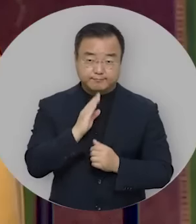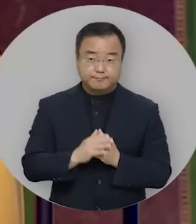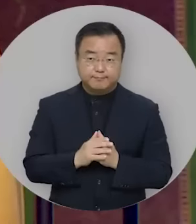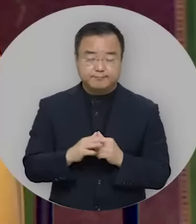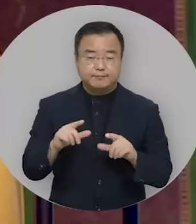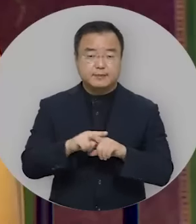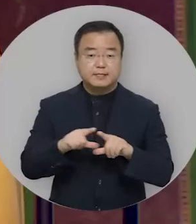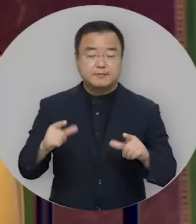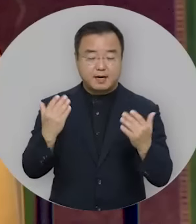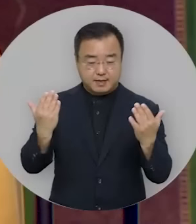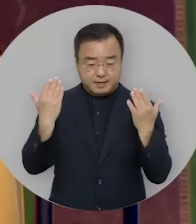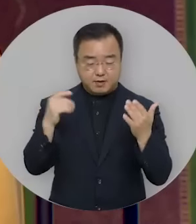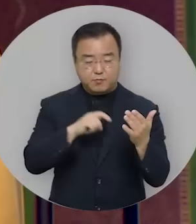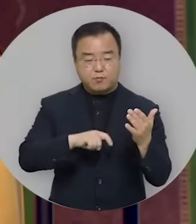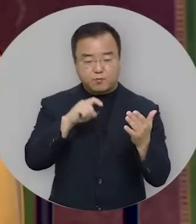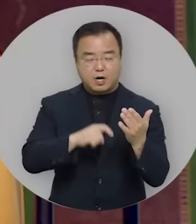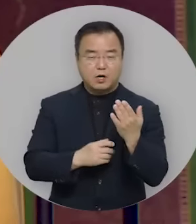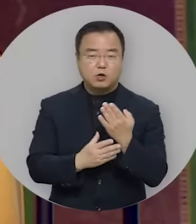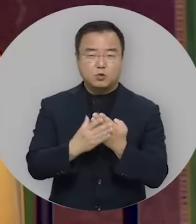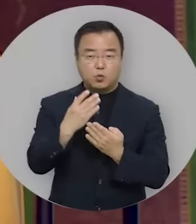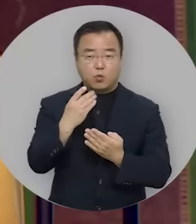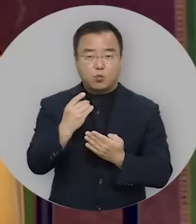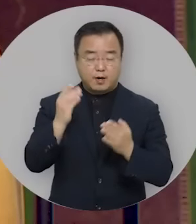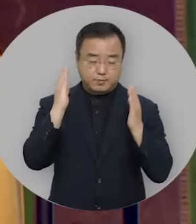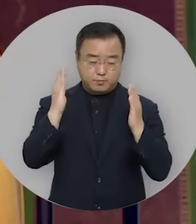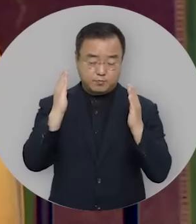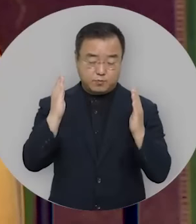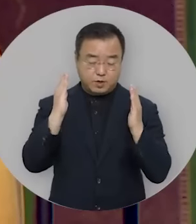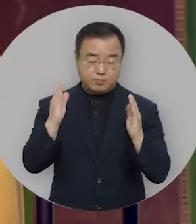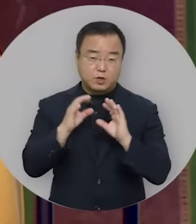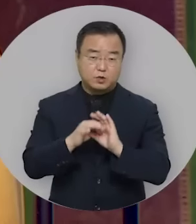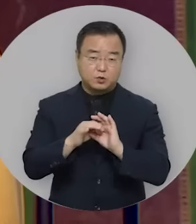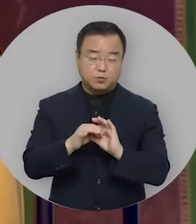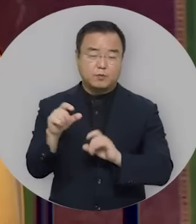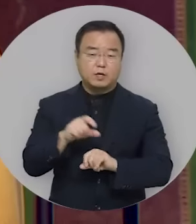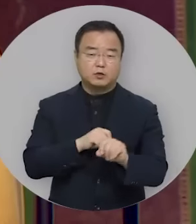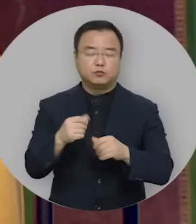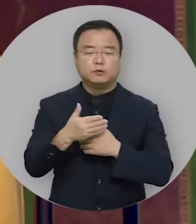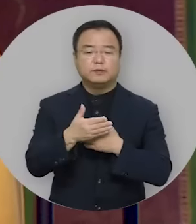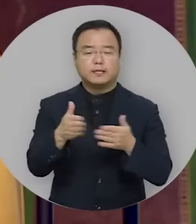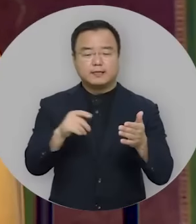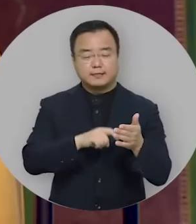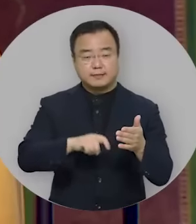일반 학교에서 통합교육을 받으면서 우리 학생들이 특수학급에 와서